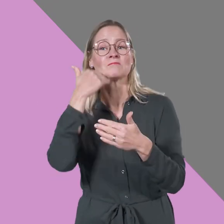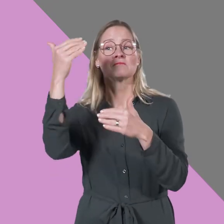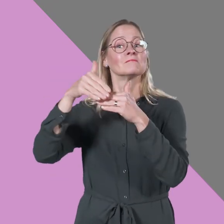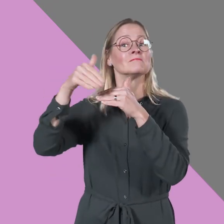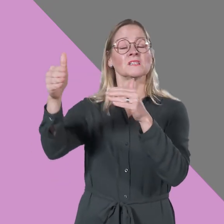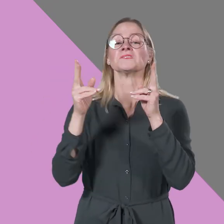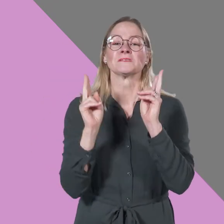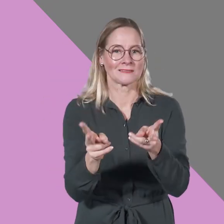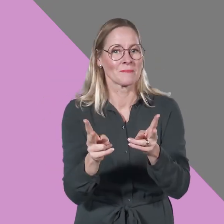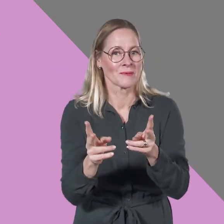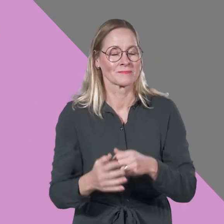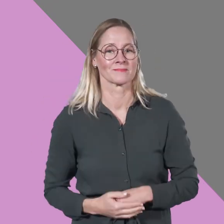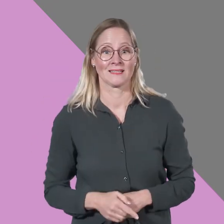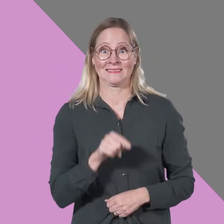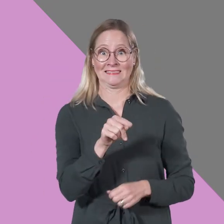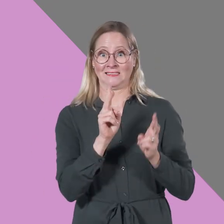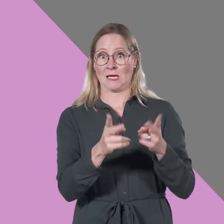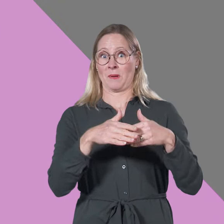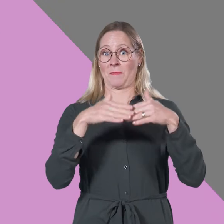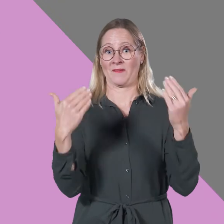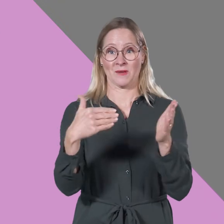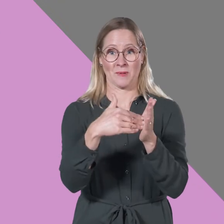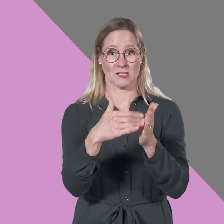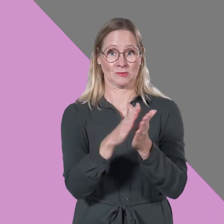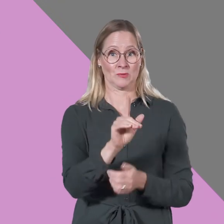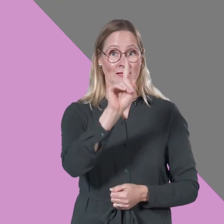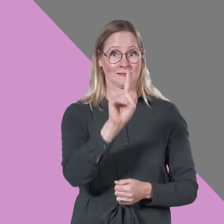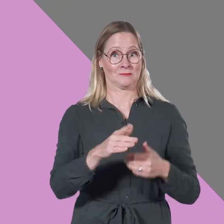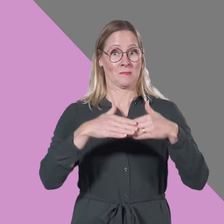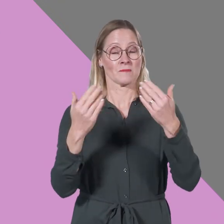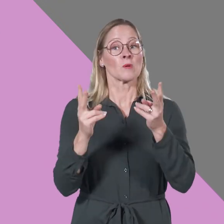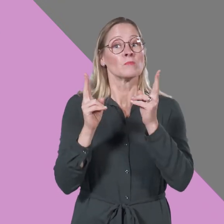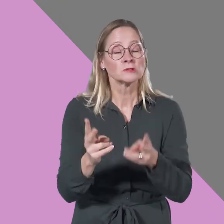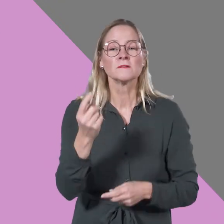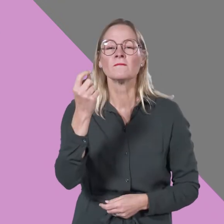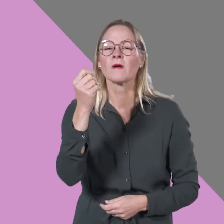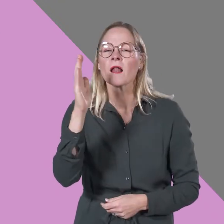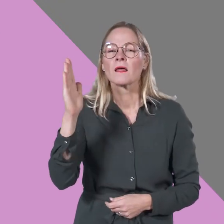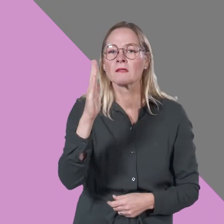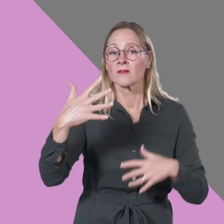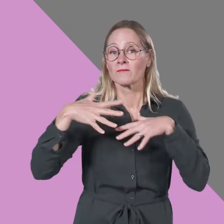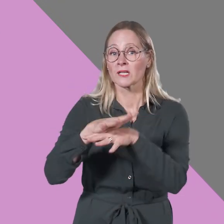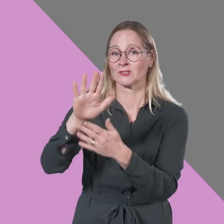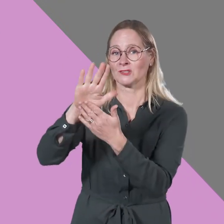ovat osa palvelua myös jatkossa. Samana päivänä julkaistaan myös väliaikaiset verkkosivut -